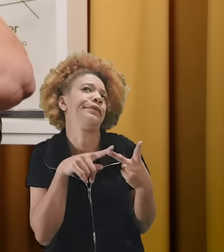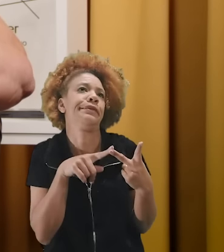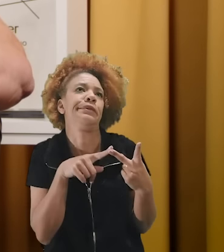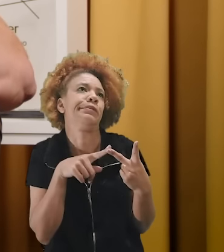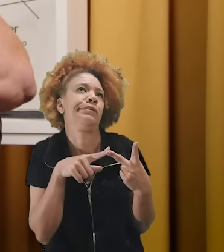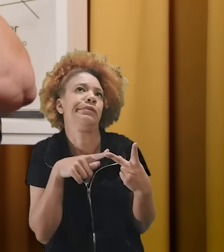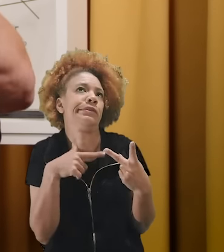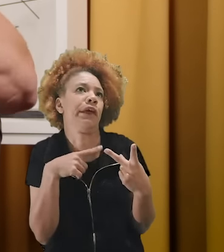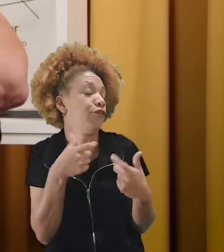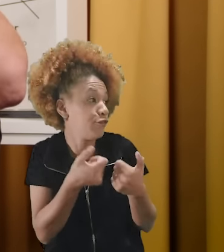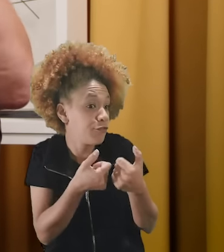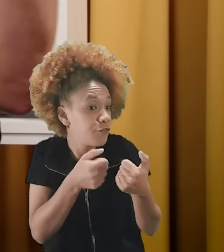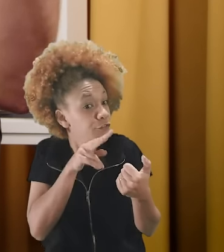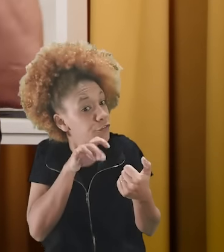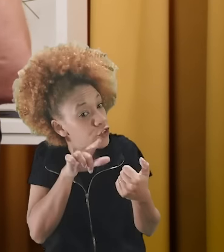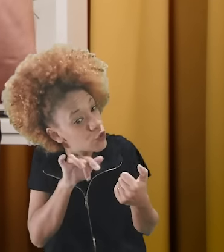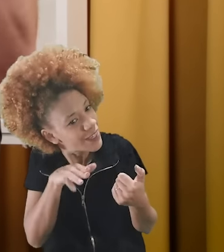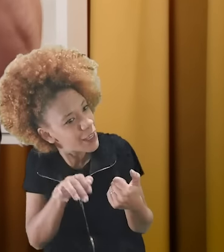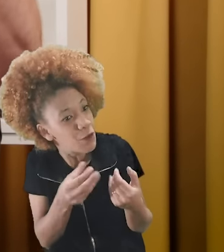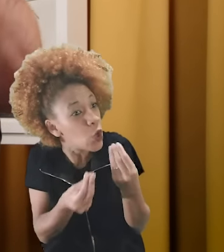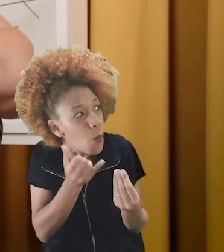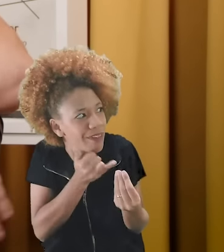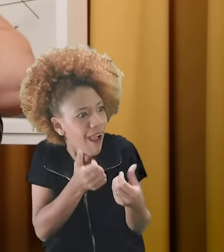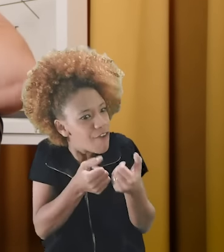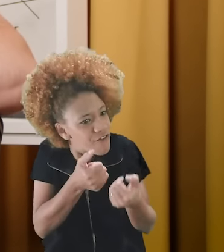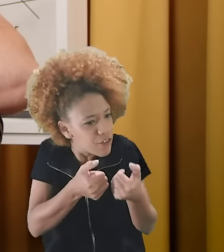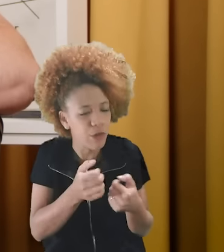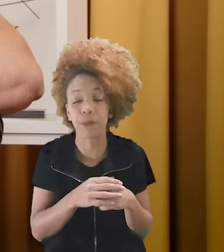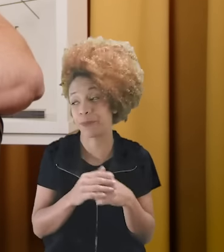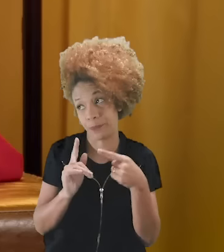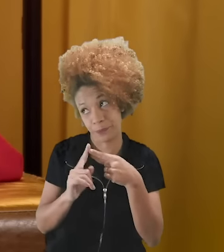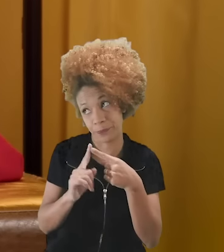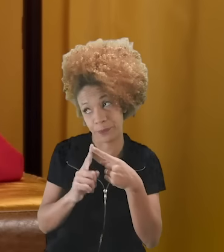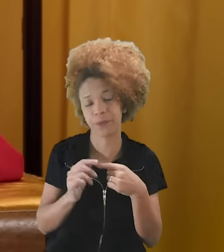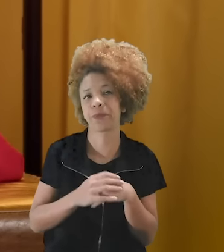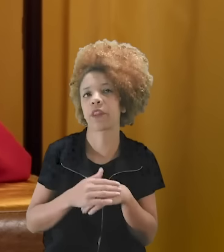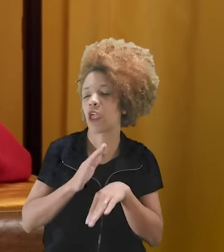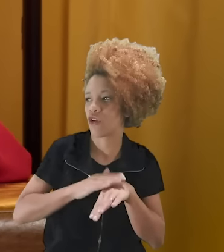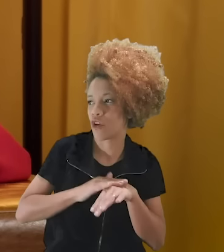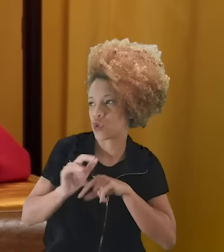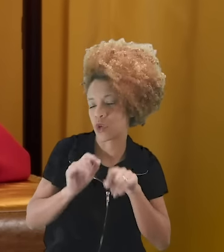ter uma coisa porque é videogame como é como é que narra videogame primeira coisa que eu faço quando